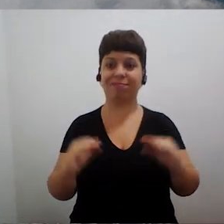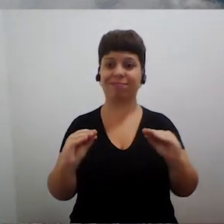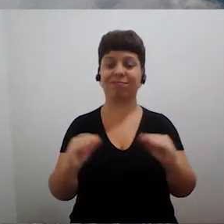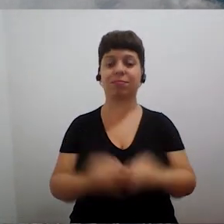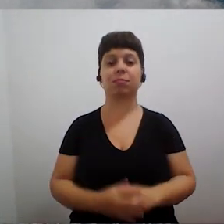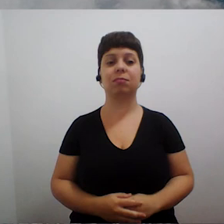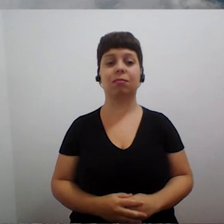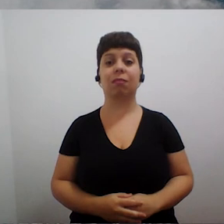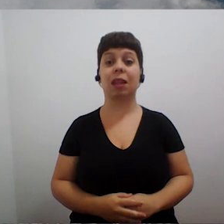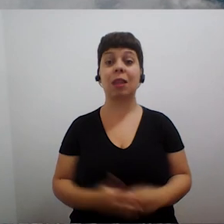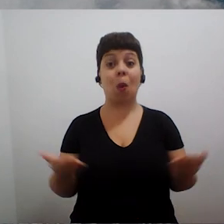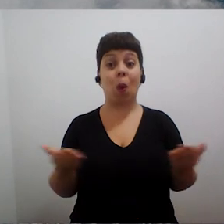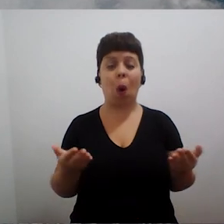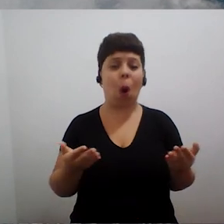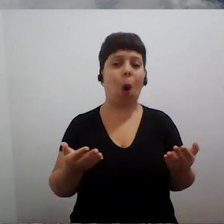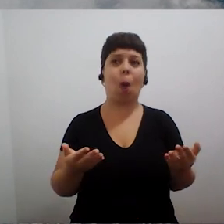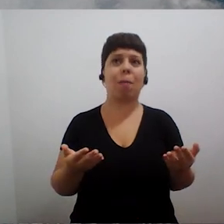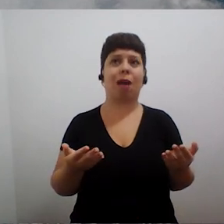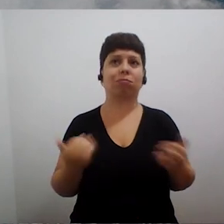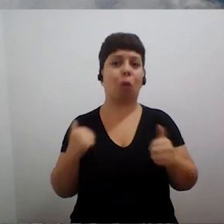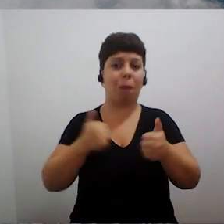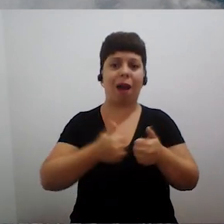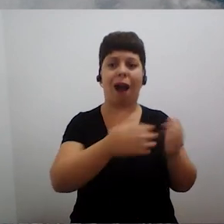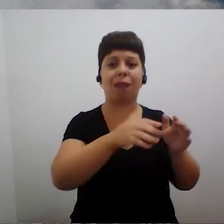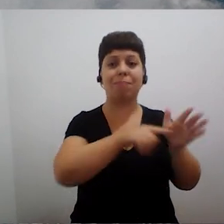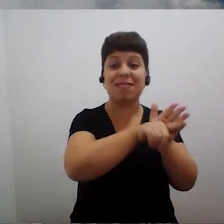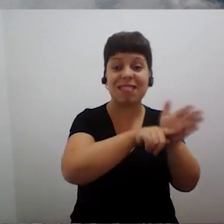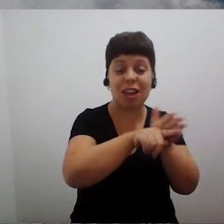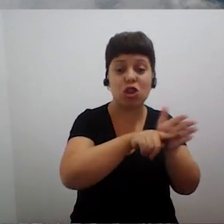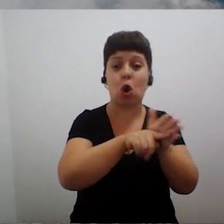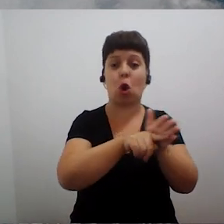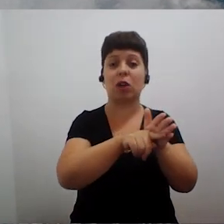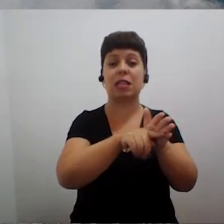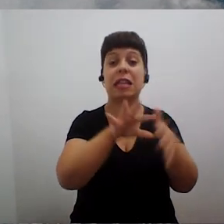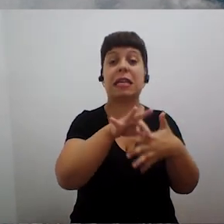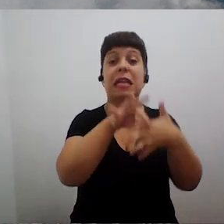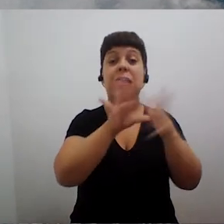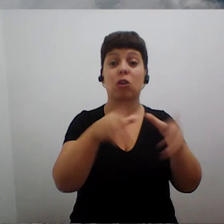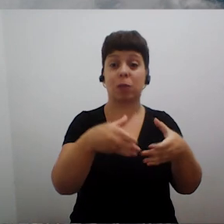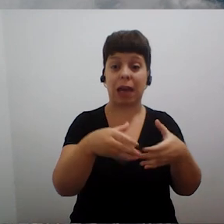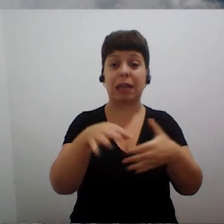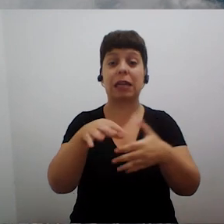Para nos acompanhar nesse mergulho convidamos pesquisadores, lideranças comunitárias, religiosas, profissionais relacionados